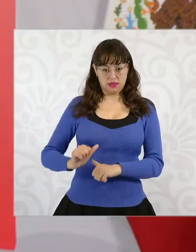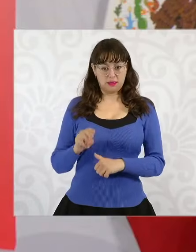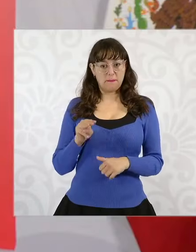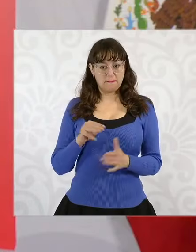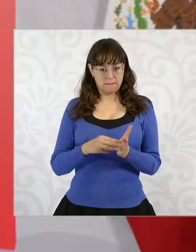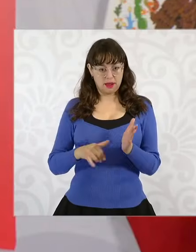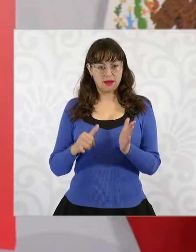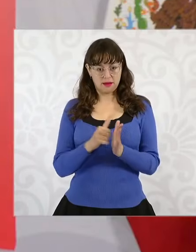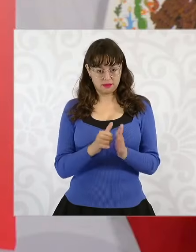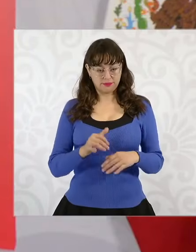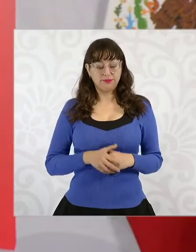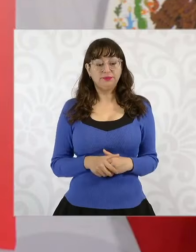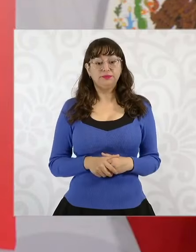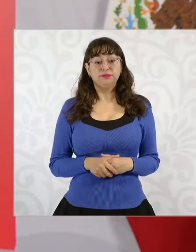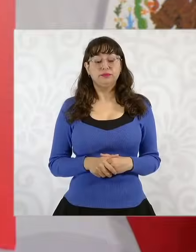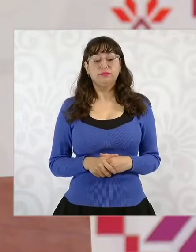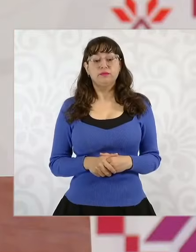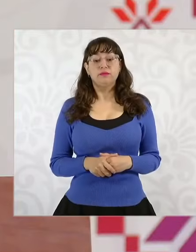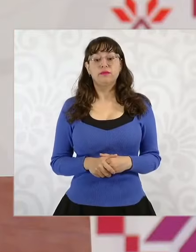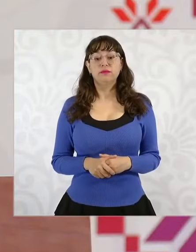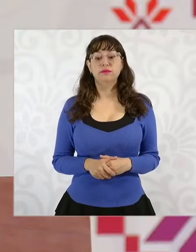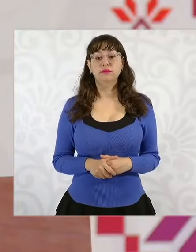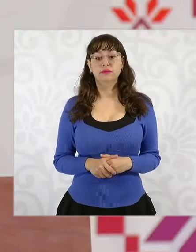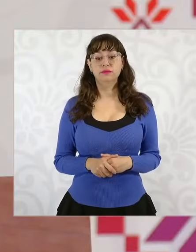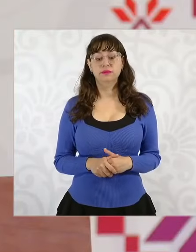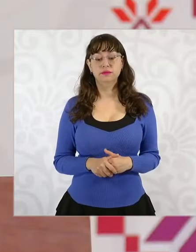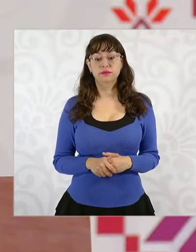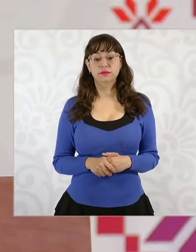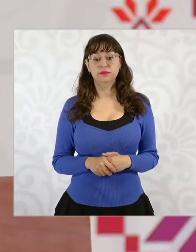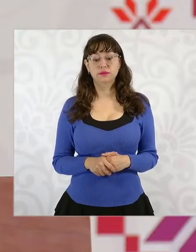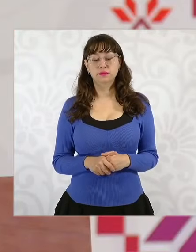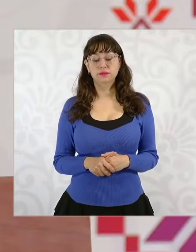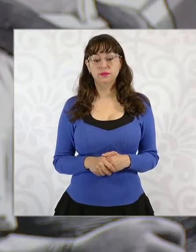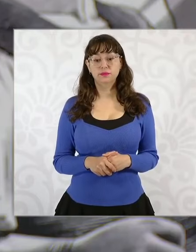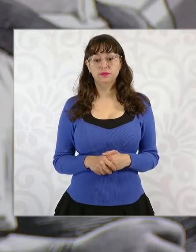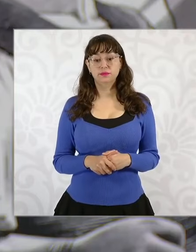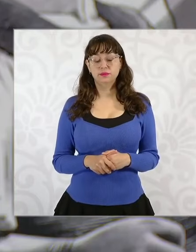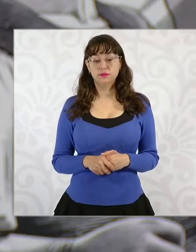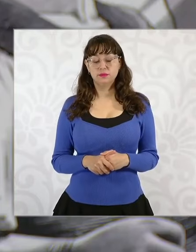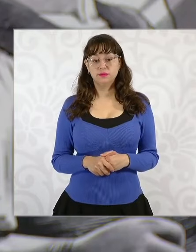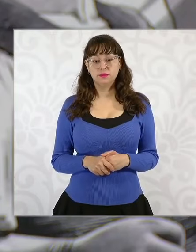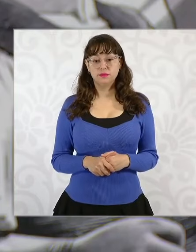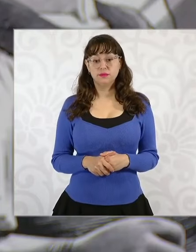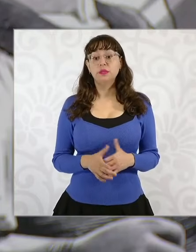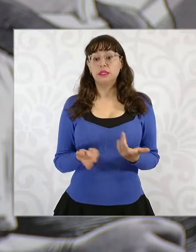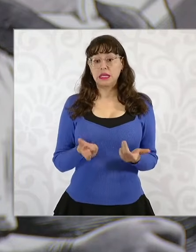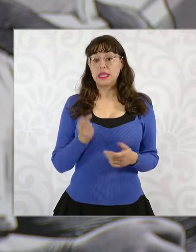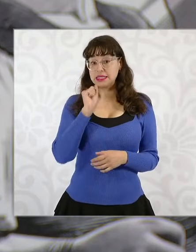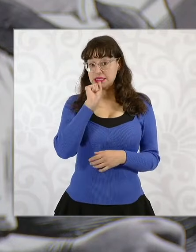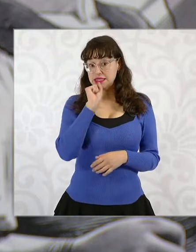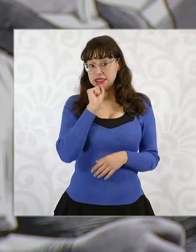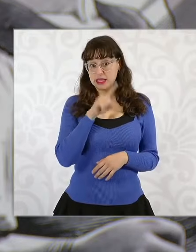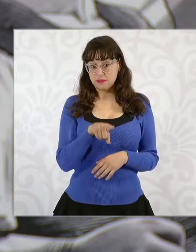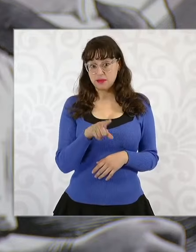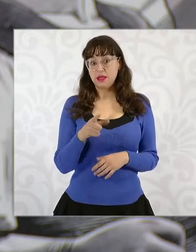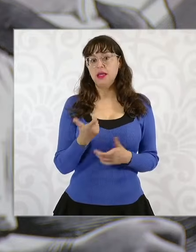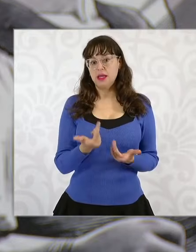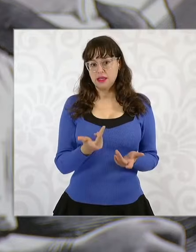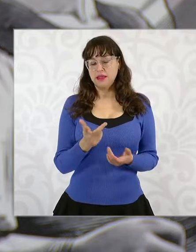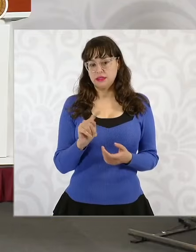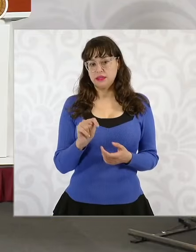Y por supuesto también compartimos eh acervo arqueológico teotihuacano y aquí vamos a poder